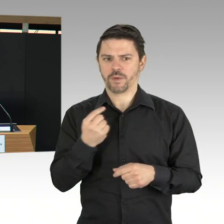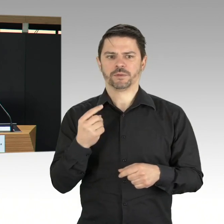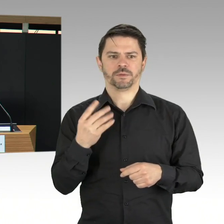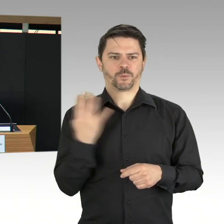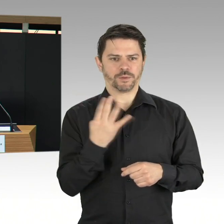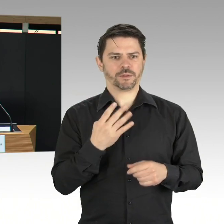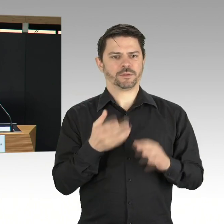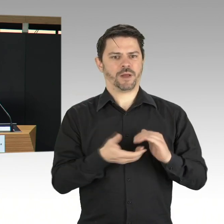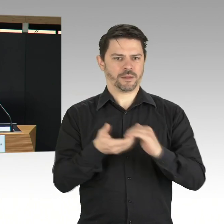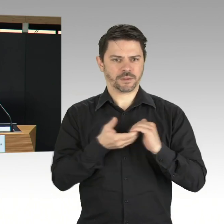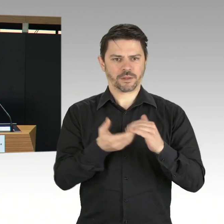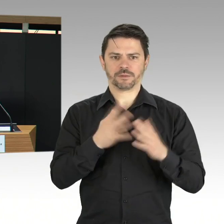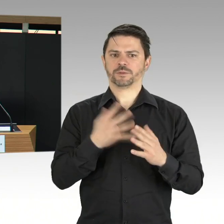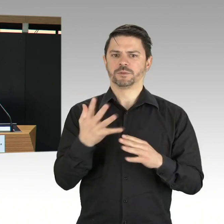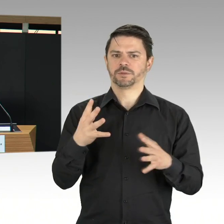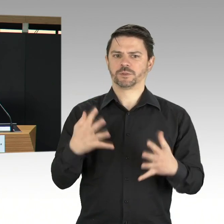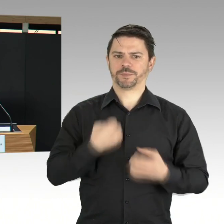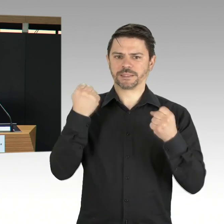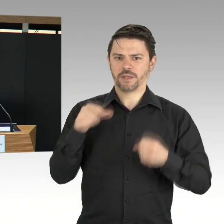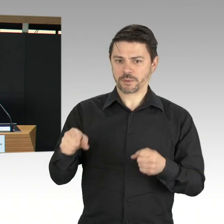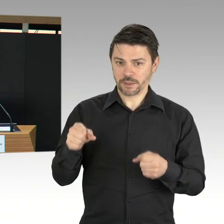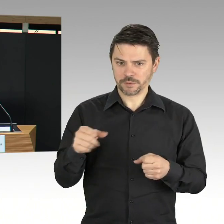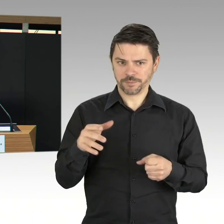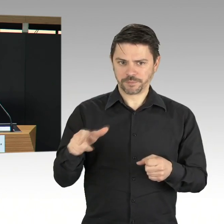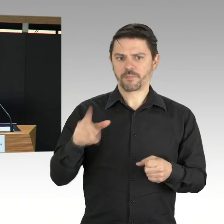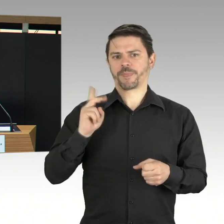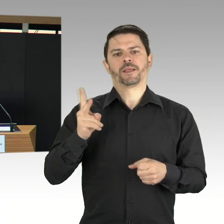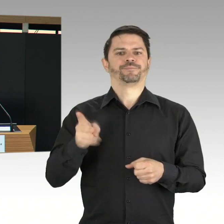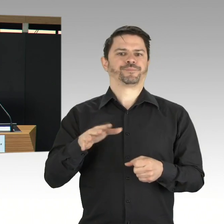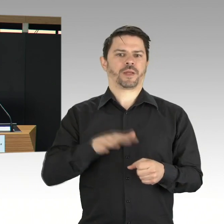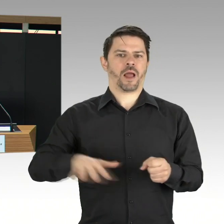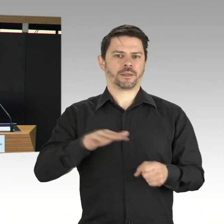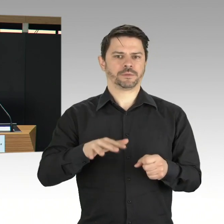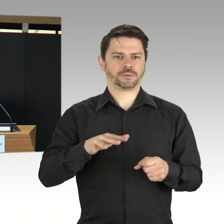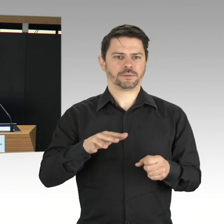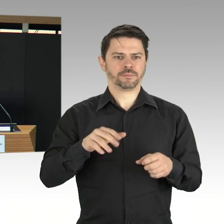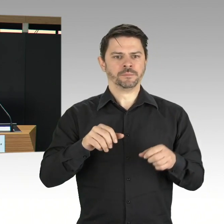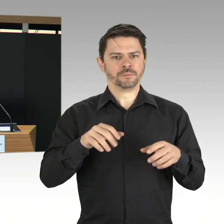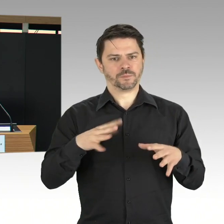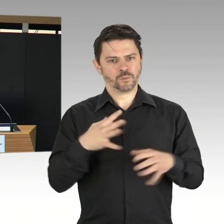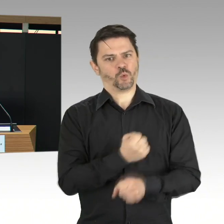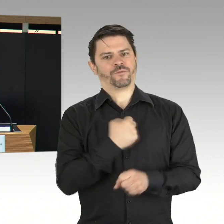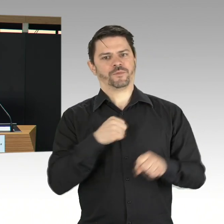hat die Mehrheit, auch die Mehrheit der Anzuhörenden der Opposition,